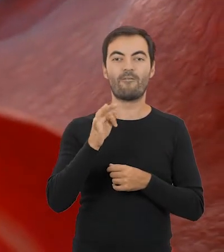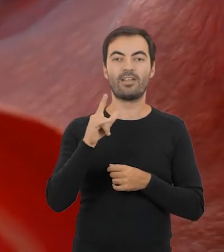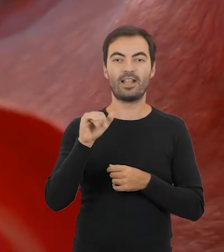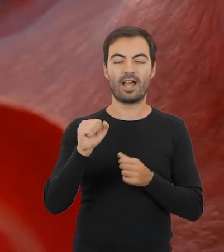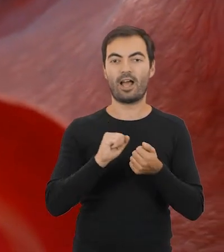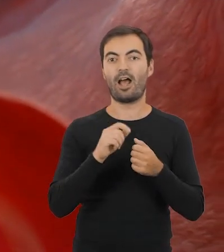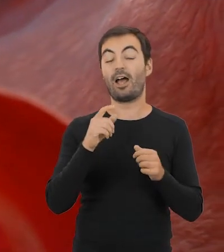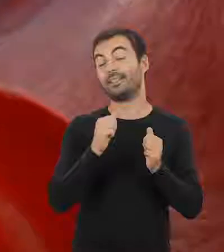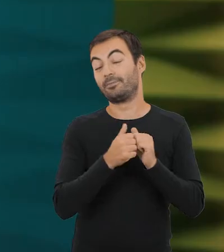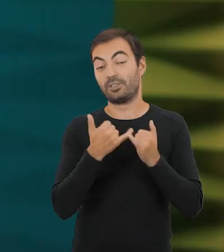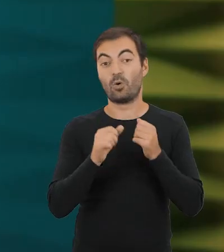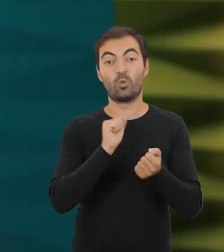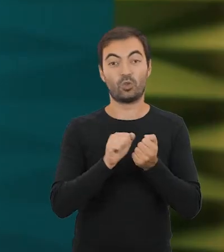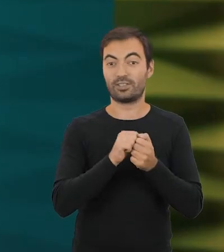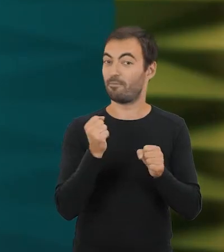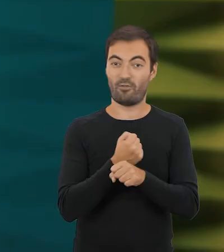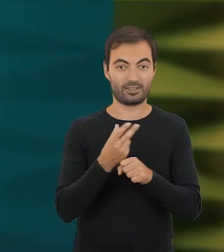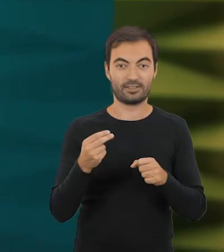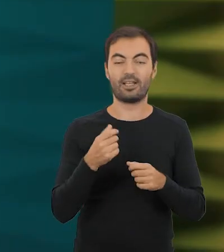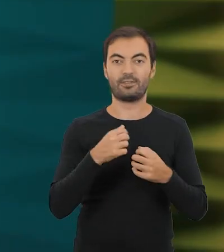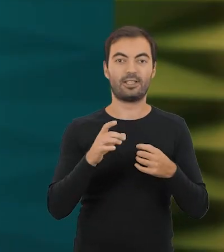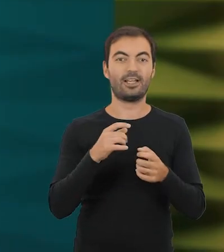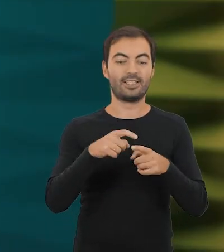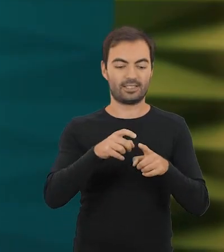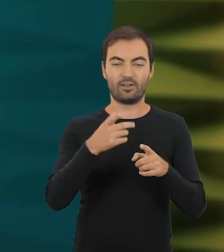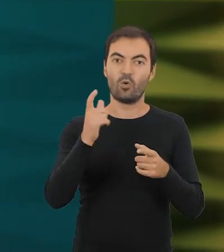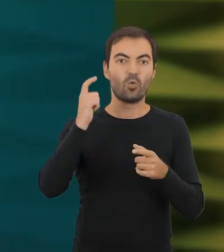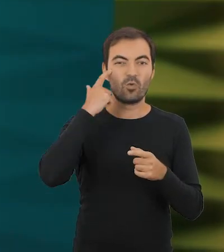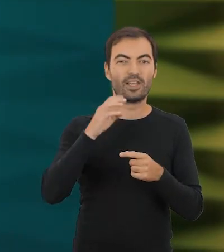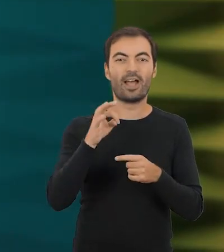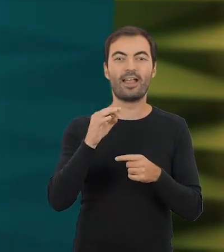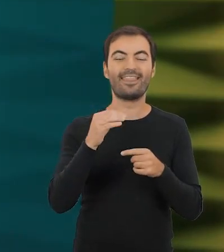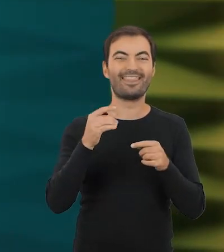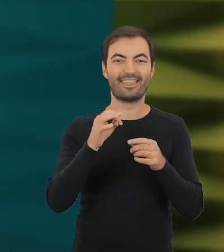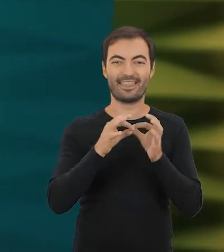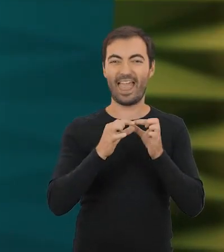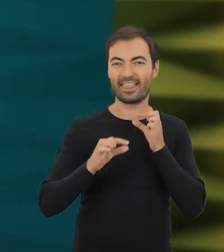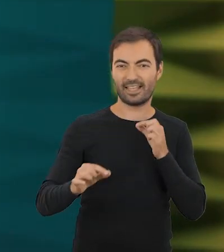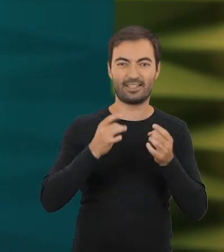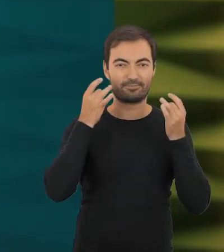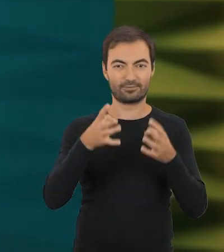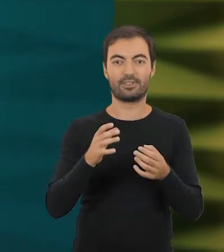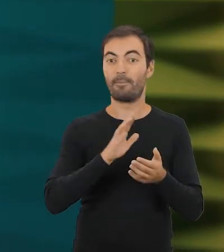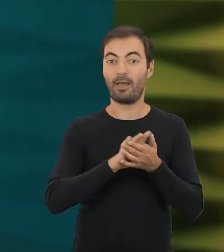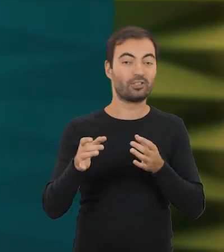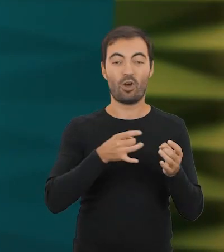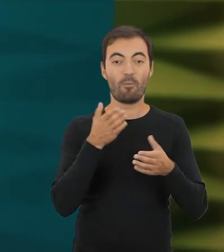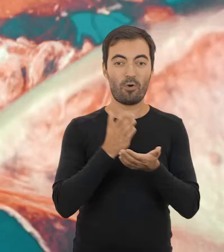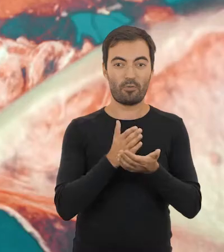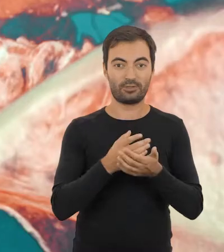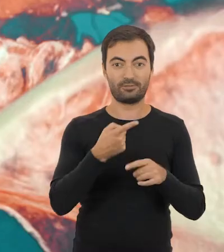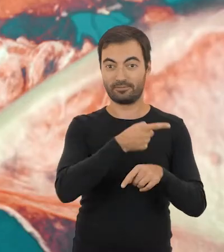Rozerwanie którejś z głównych tętnic ciała bez udzielenia natychmiastowej pomocy, oznacza szybką śmierć z wykrwawienia.